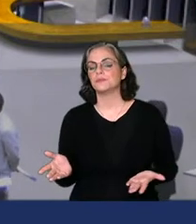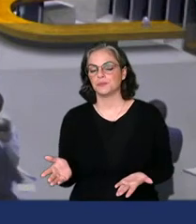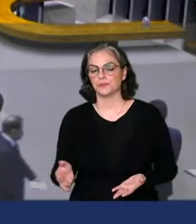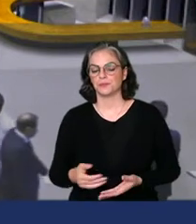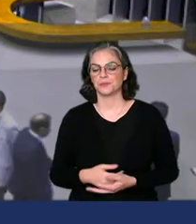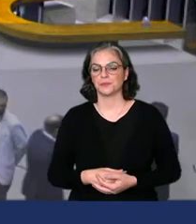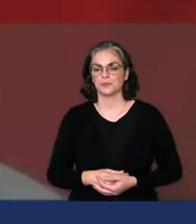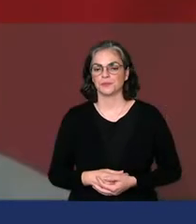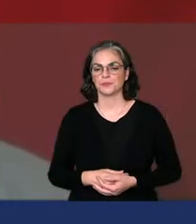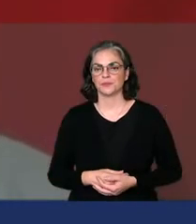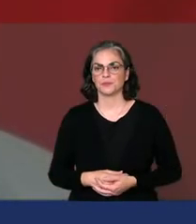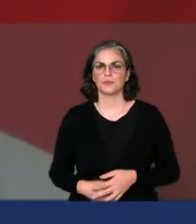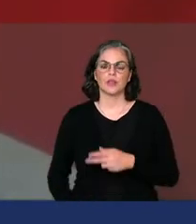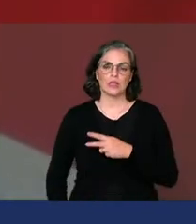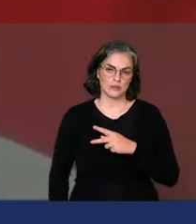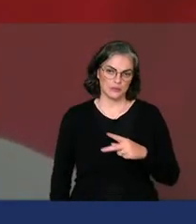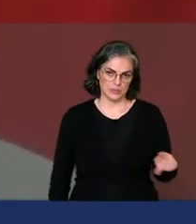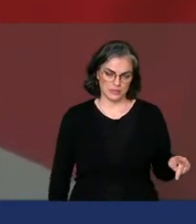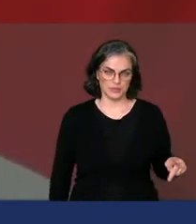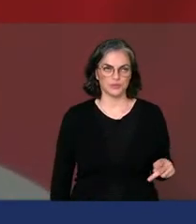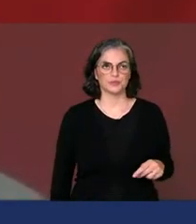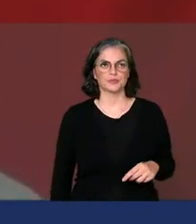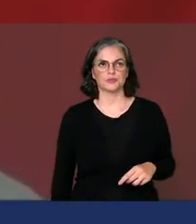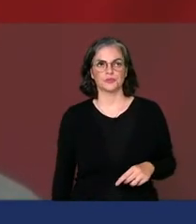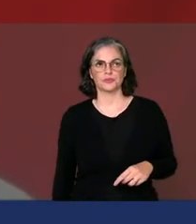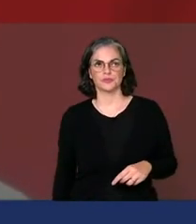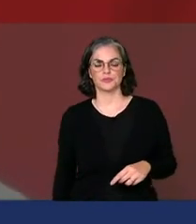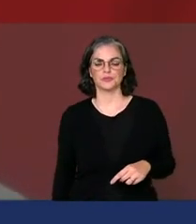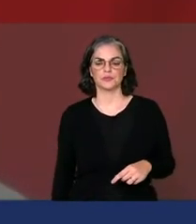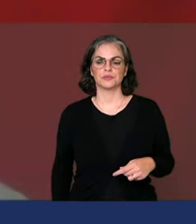[PRESIDENTE]: PDT. -- [DEPUTADO]: VEJA, PRESIDENTE, NÓS ESTAMOS, NÓS ESTAMOS REGULANDO A QUESTÃO